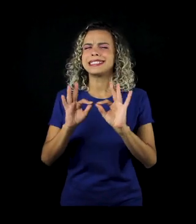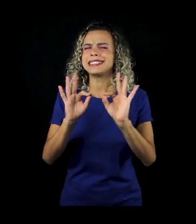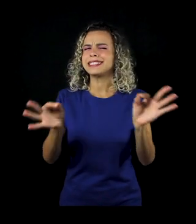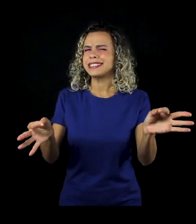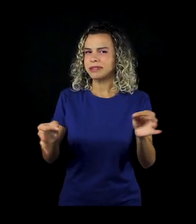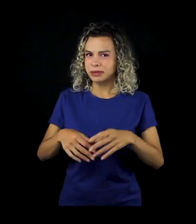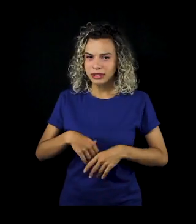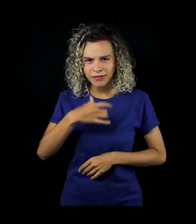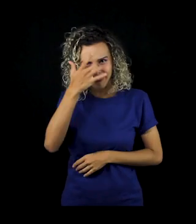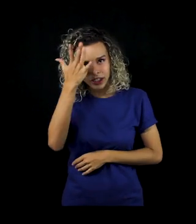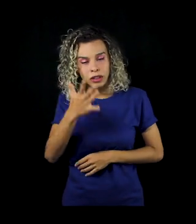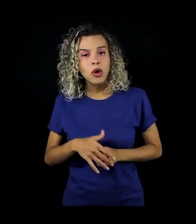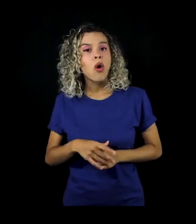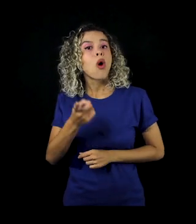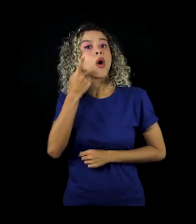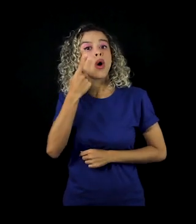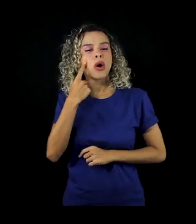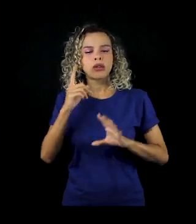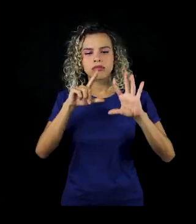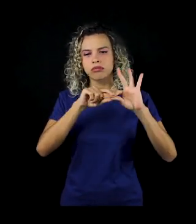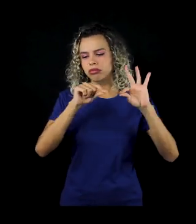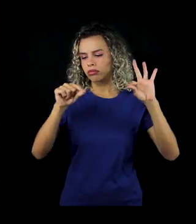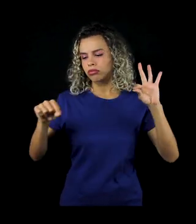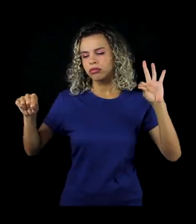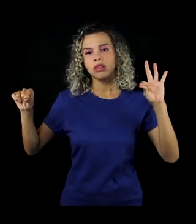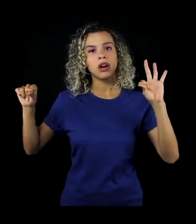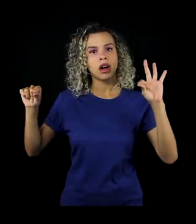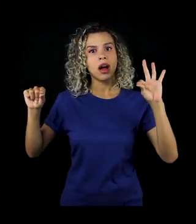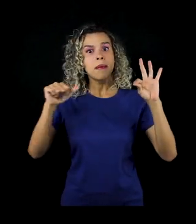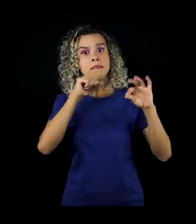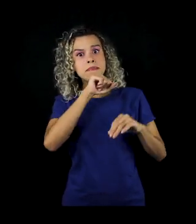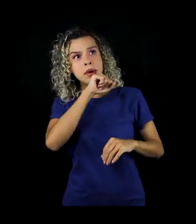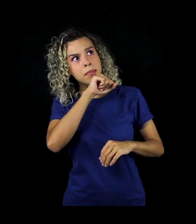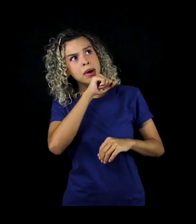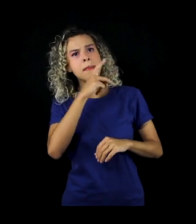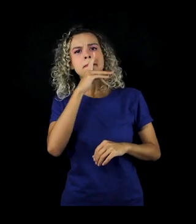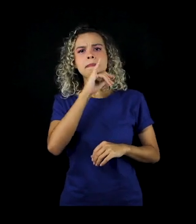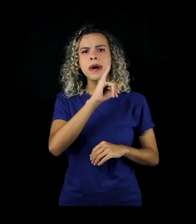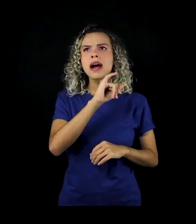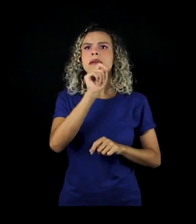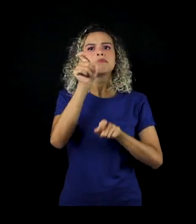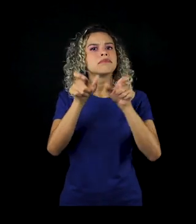A gente vai usar apenas um pedaço de barbante – peça ajuda para a mamãe ou o papai, para alguém,